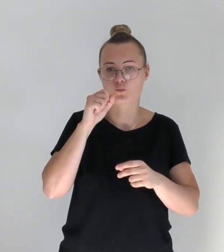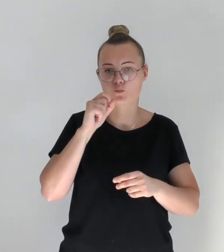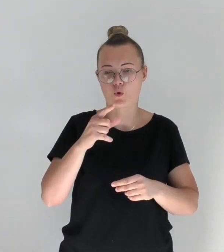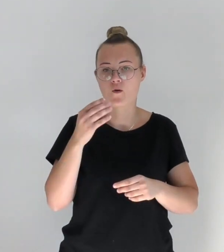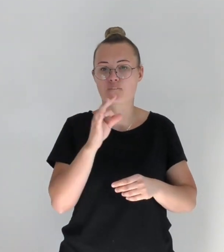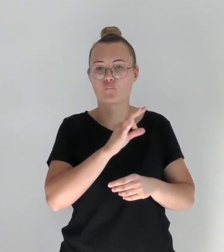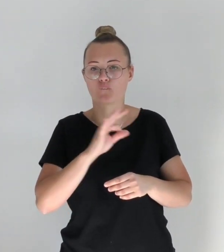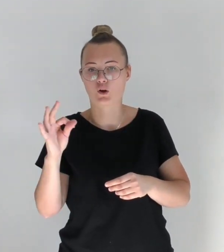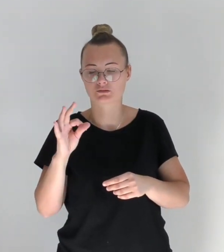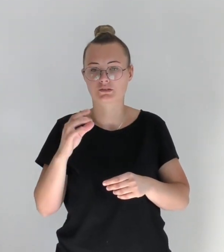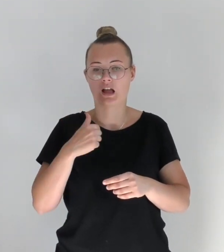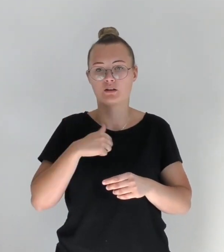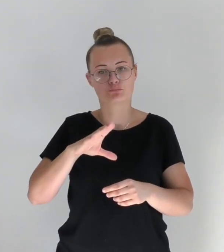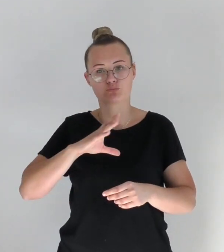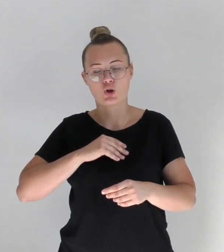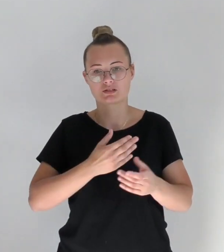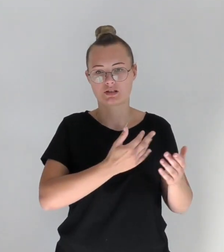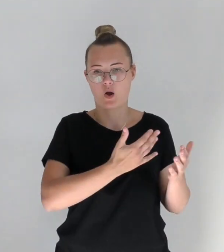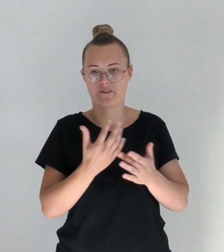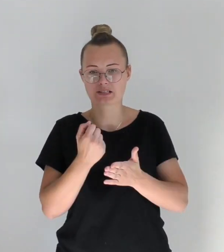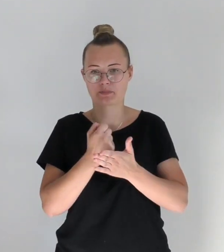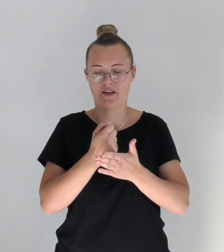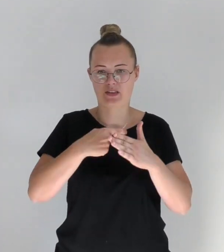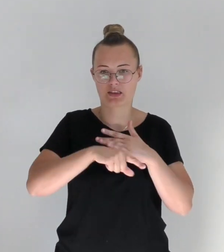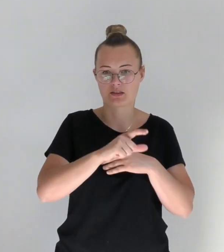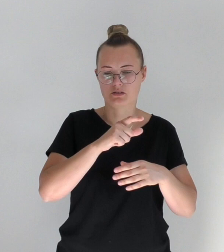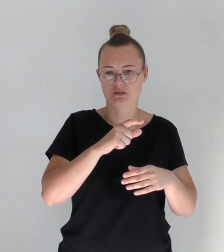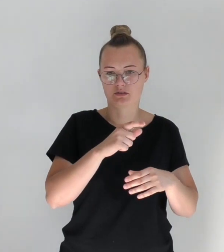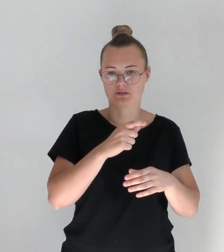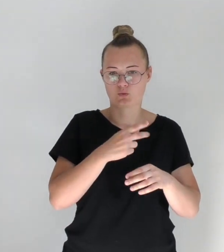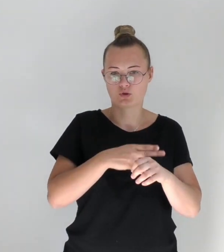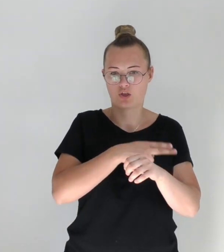Jednocześnie udostępniono w niej funkcje,